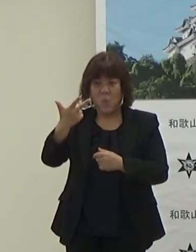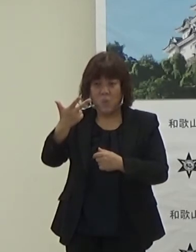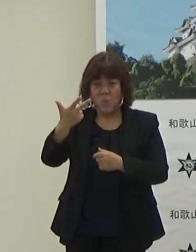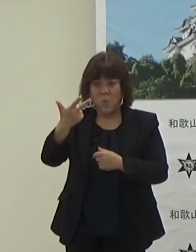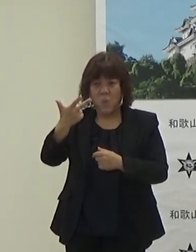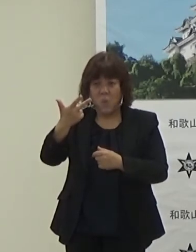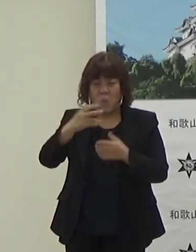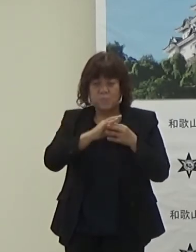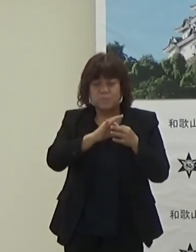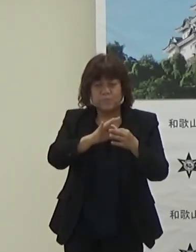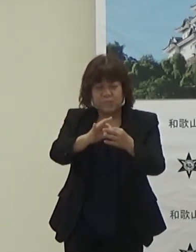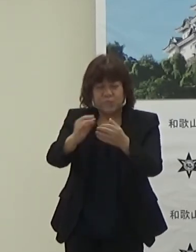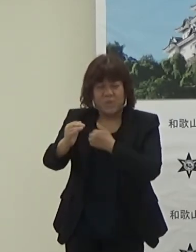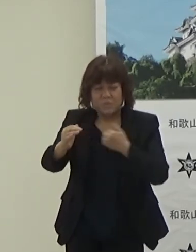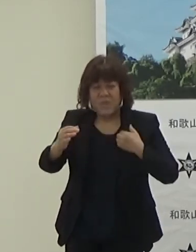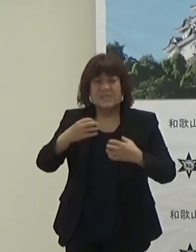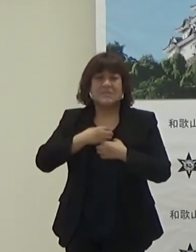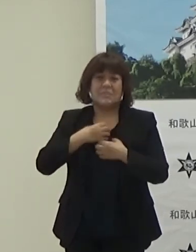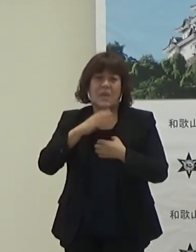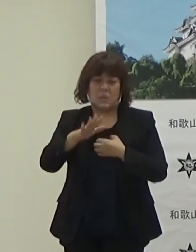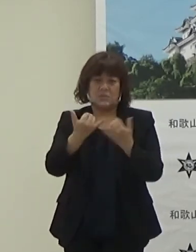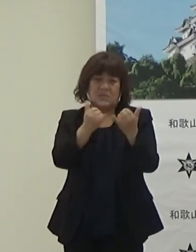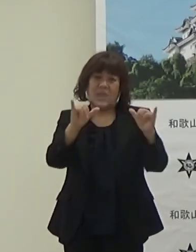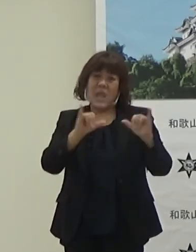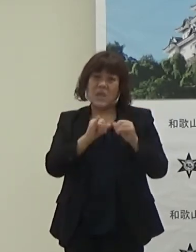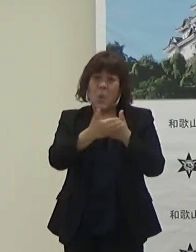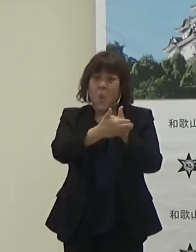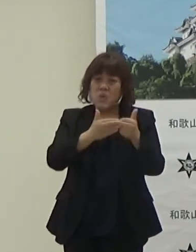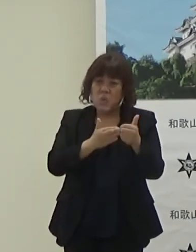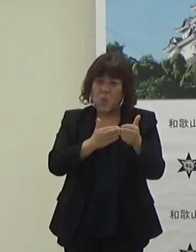と思ってます 社会保障等が本当に維持できるか